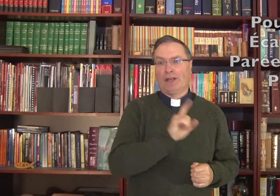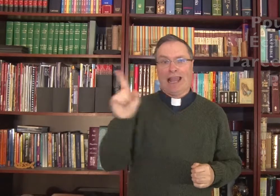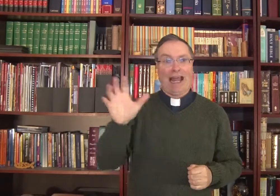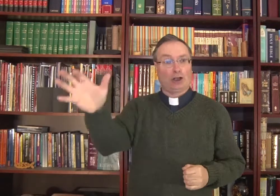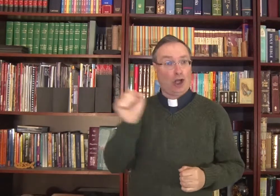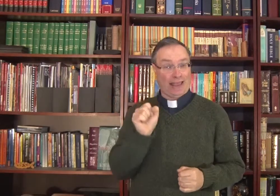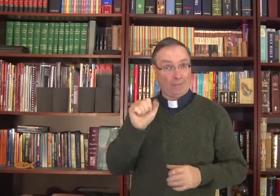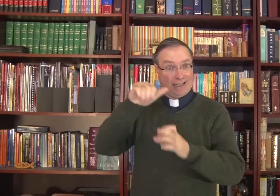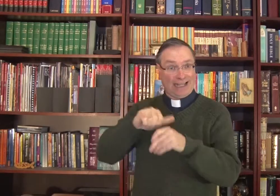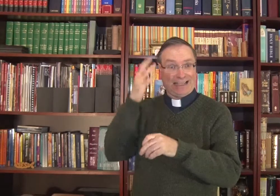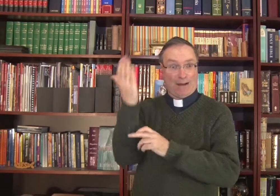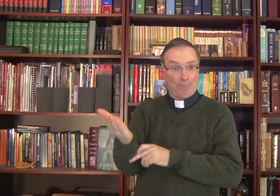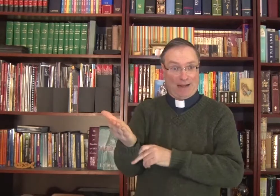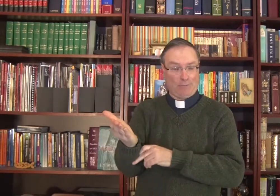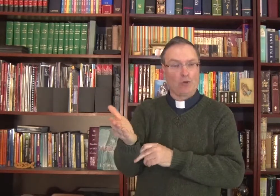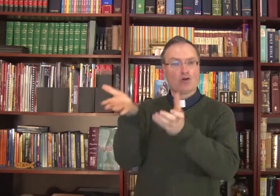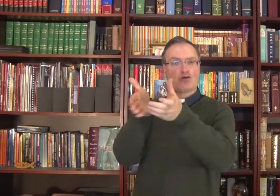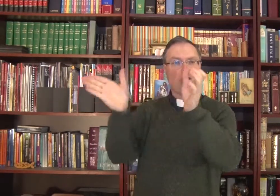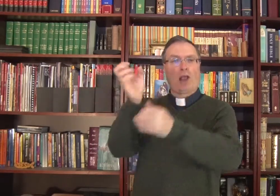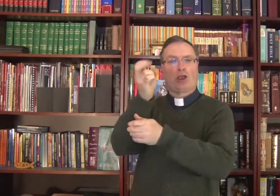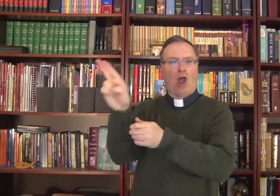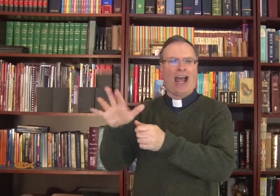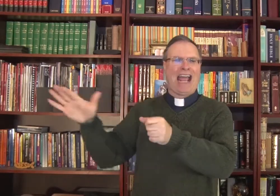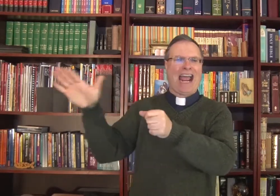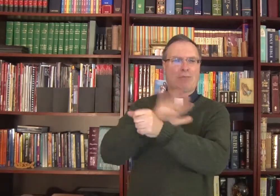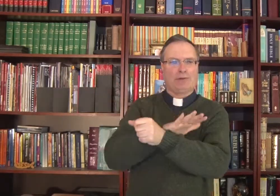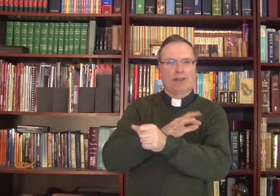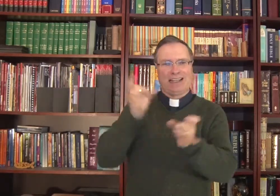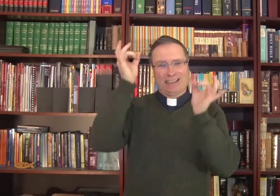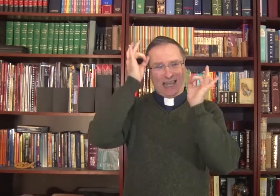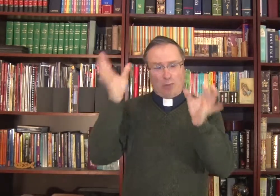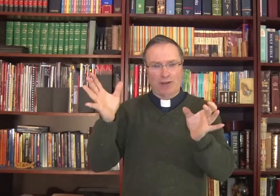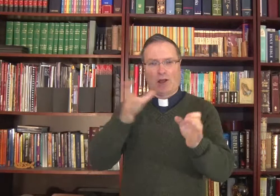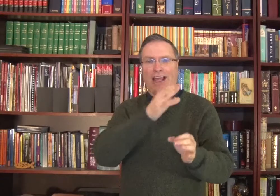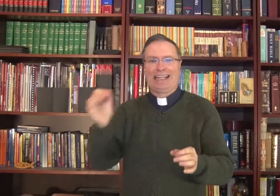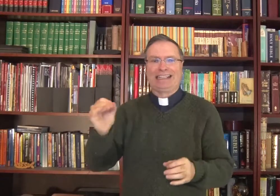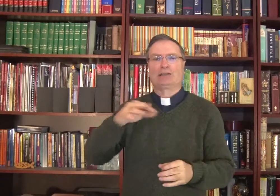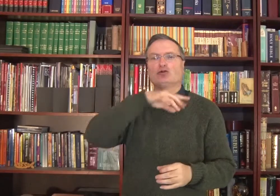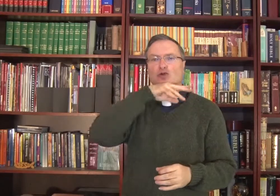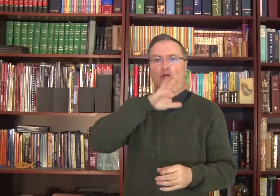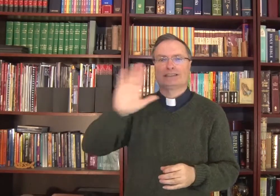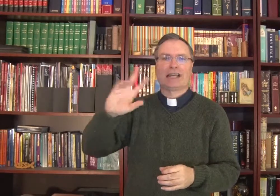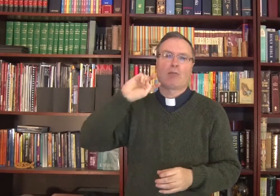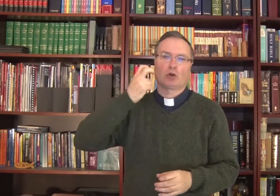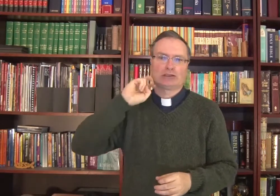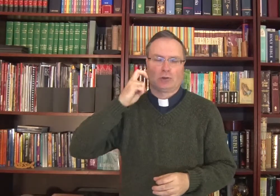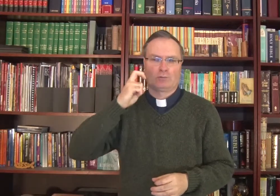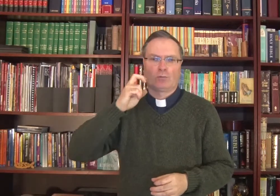Elle tenait dans sa main une coupe d'or remplie d'abominations et des souillures de sa prostitution.